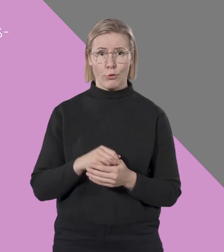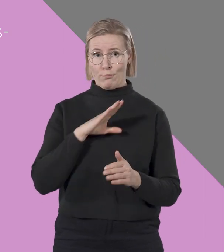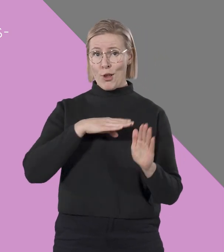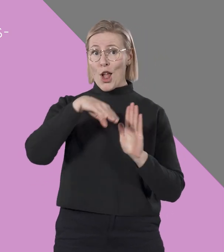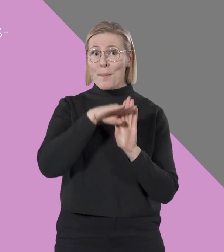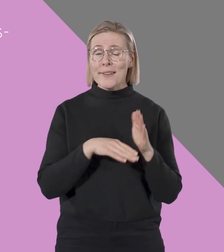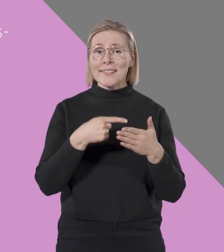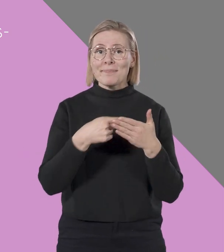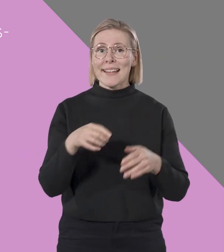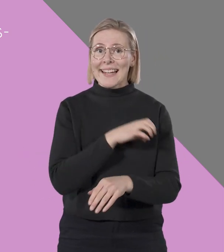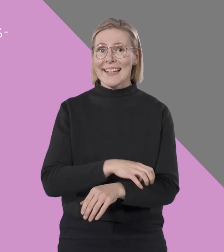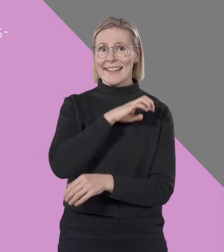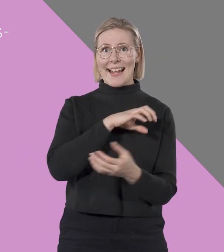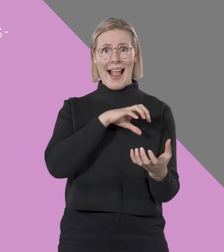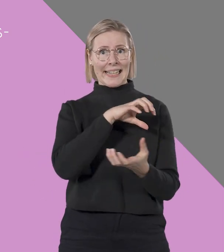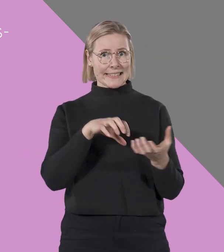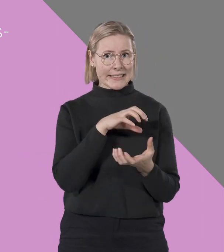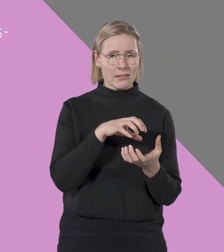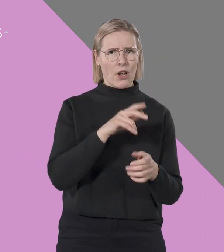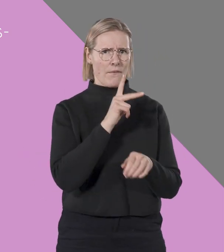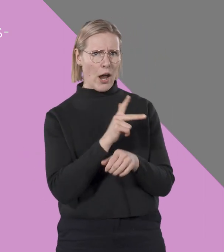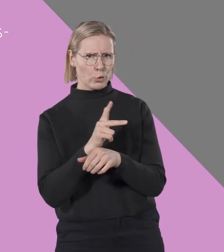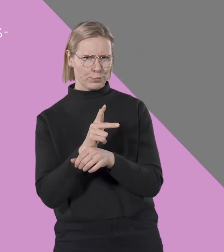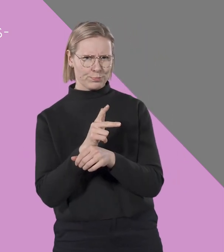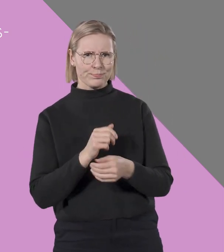Näitä aiheita käsitellään Energiakriisi ja varautuminen -ohjelmassa, -